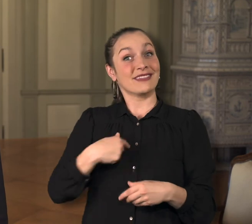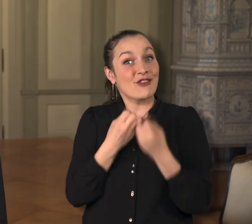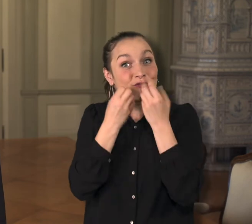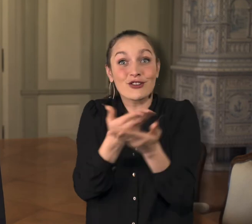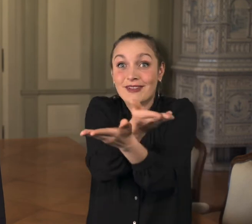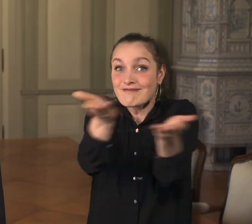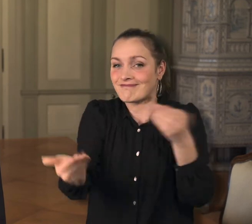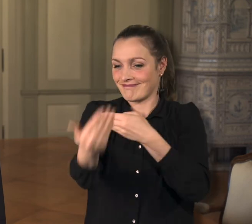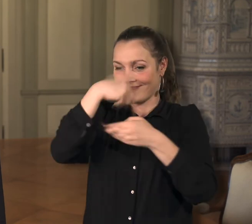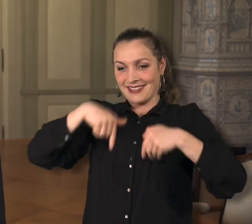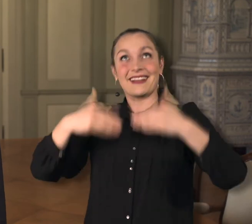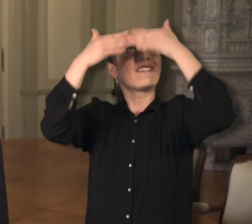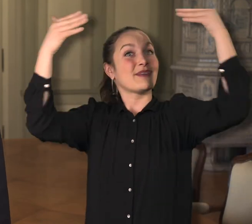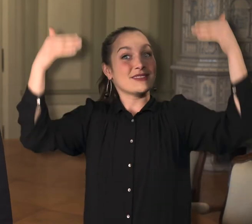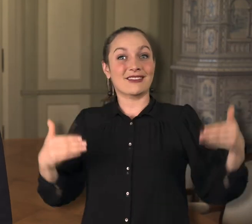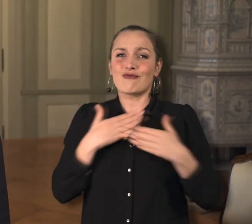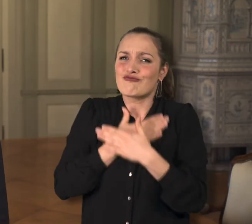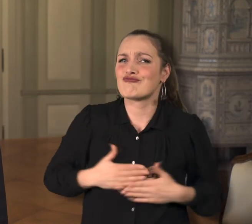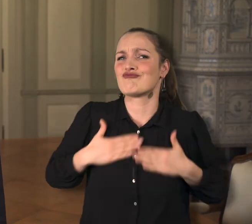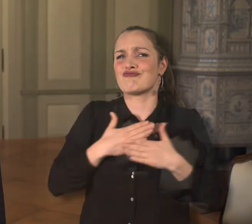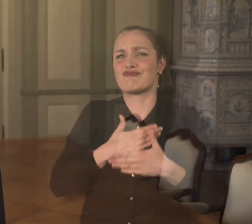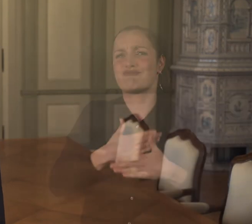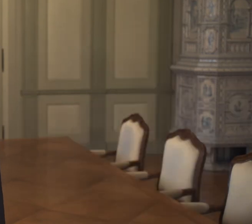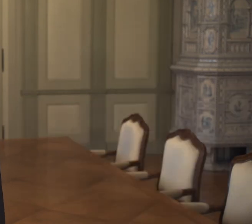Ich wünsche Ihnen einen angenehmen Besuch auf unserer Webseite!